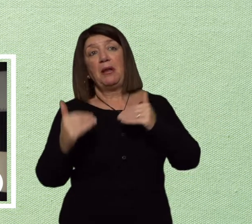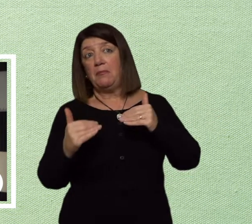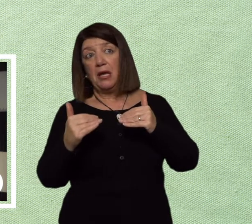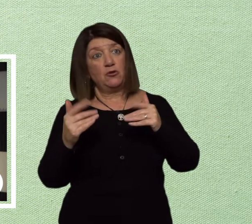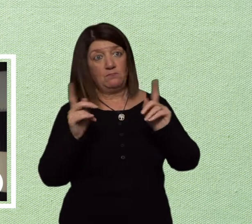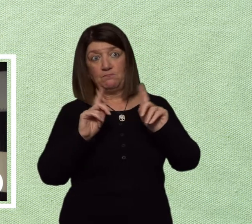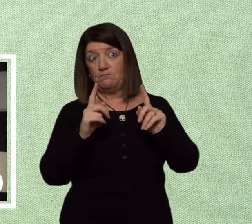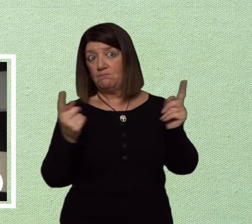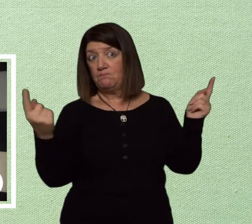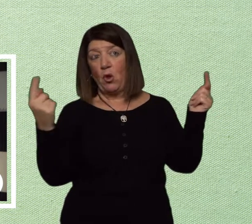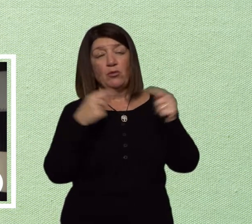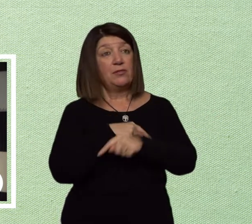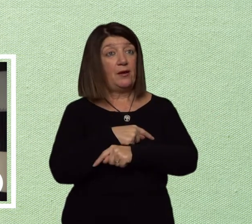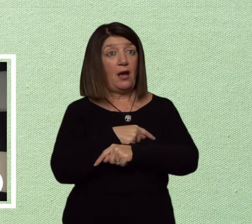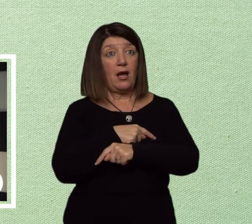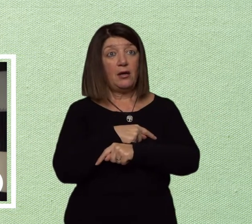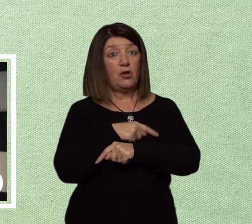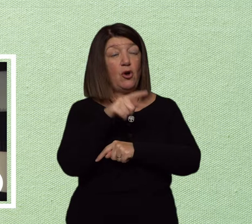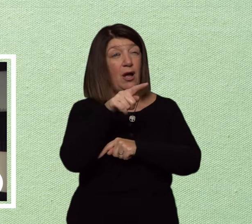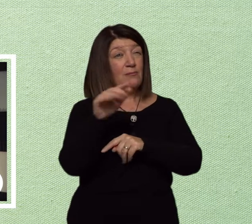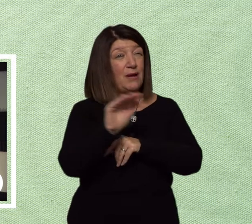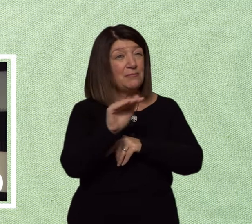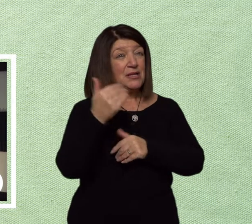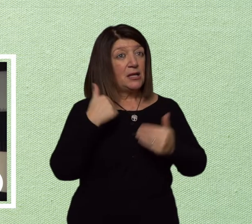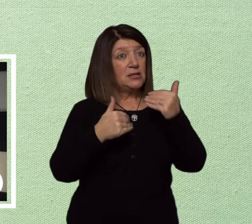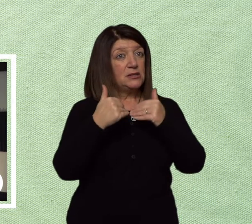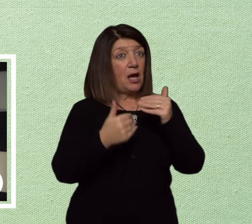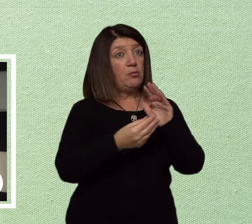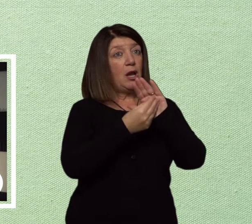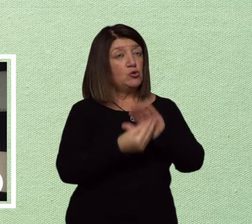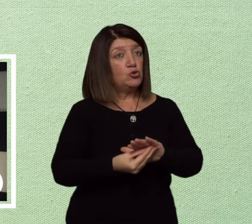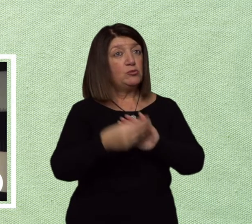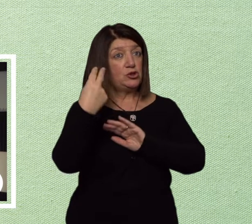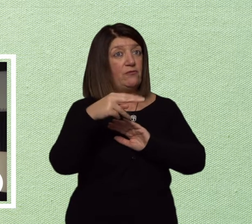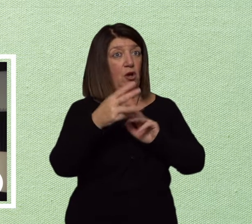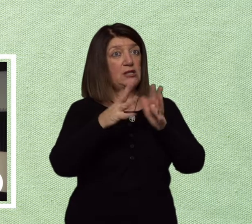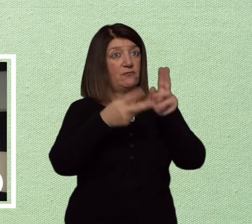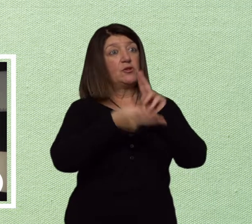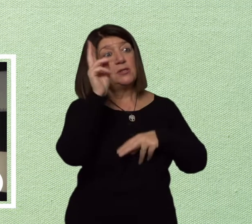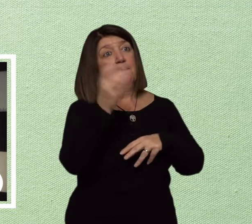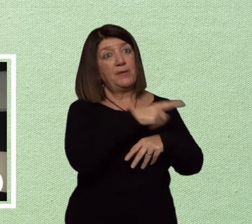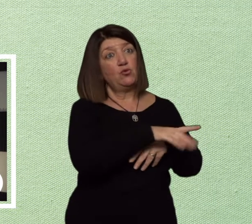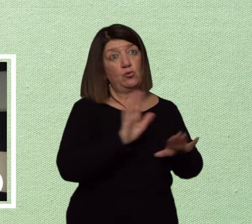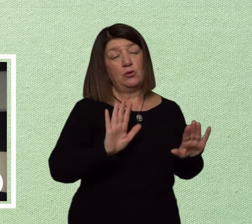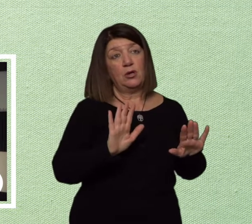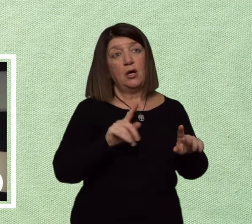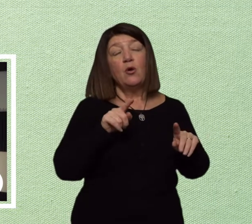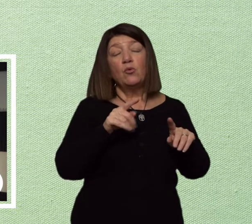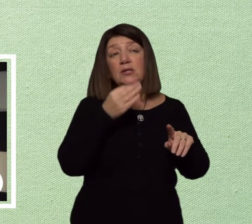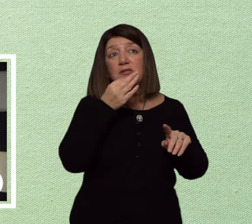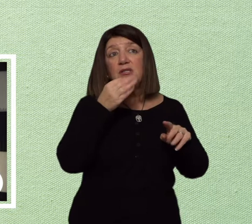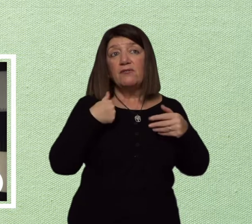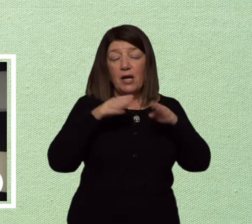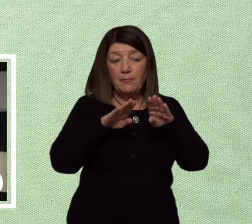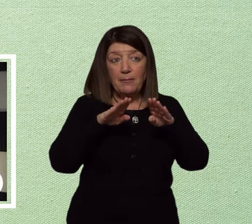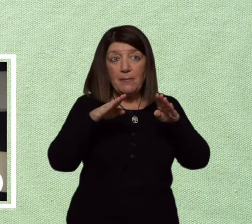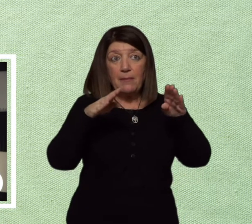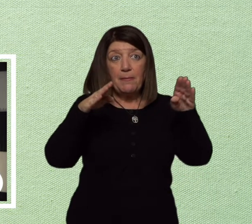rischio di subire un abuso e quindi questi dati inevitabilmente portano al fatto che quando ci